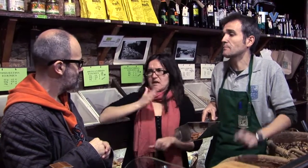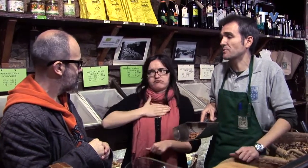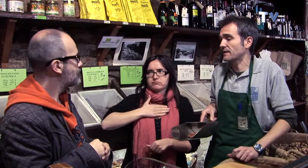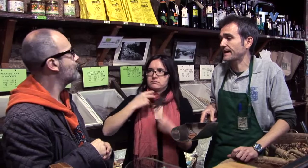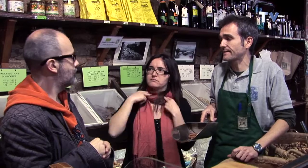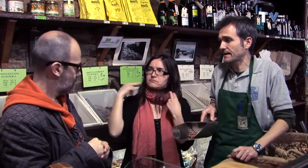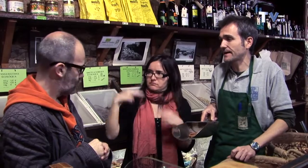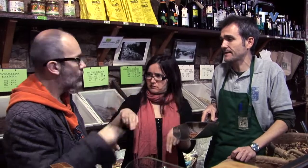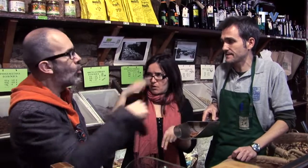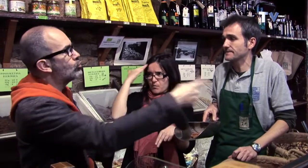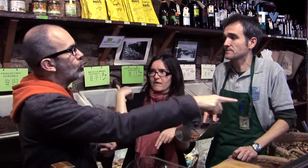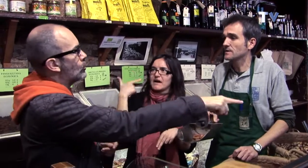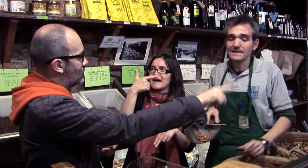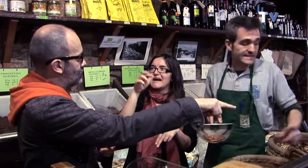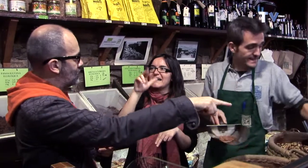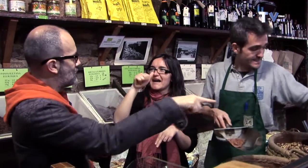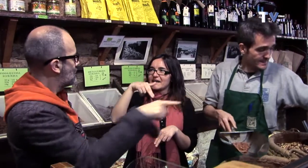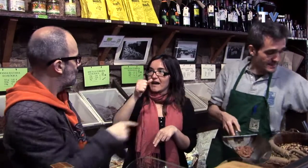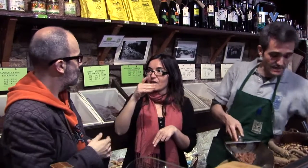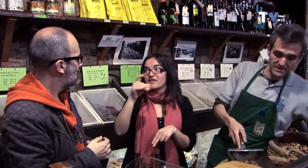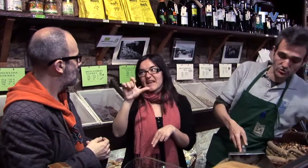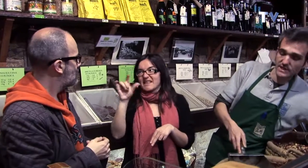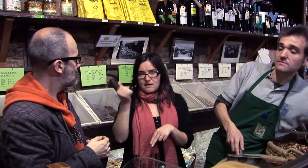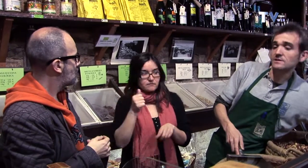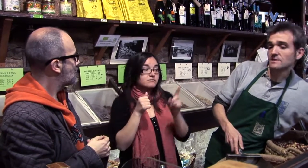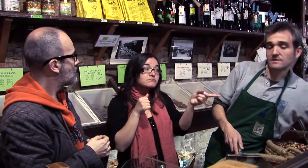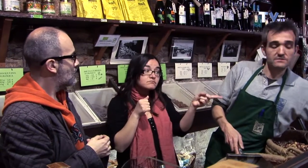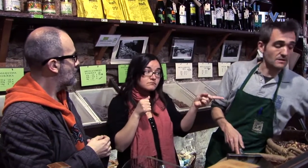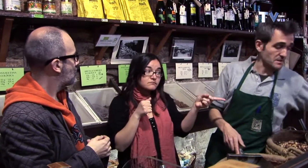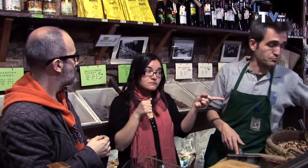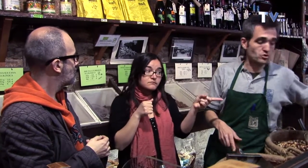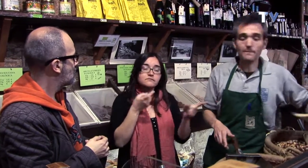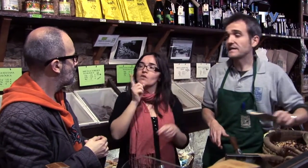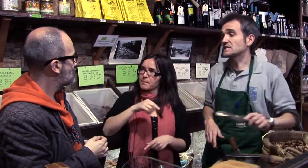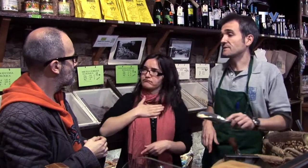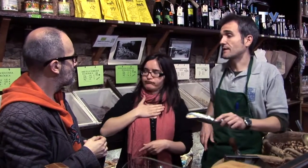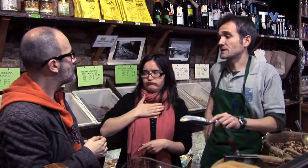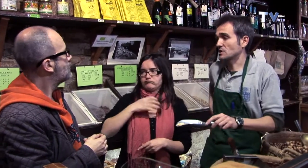de un pueblo de Lleida. Aquella también es de aquí;